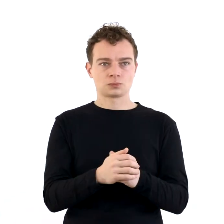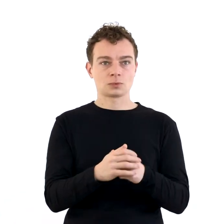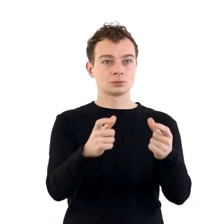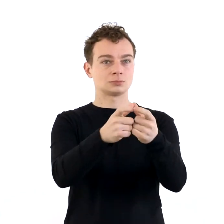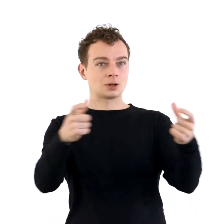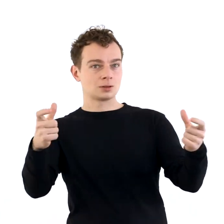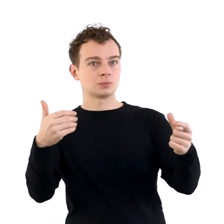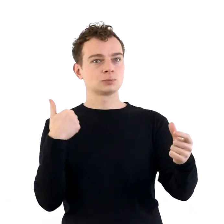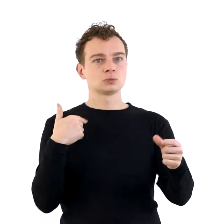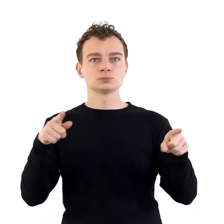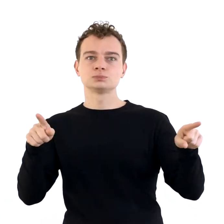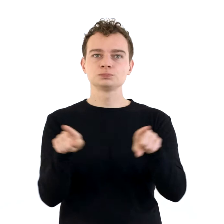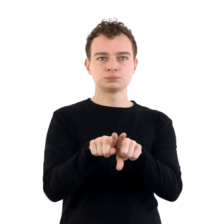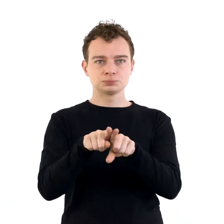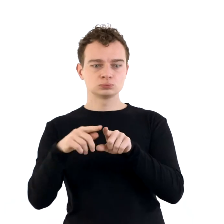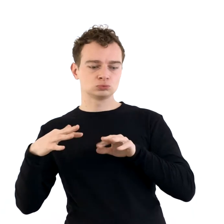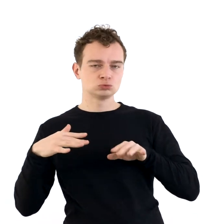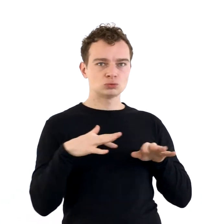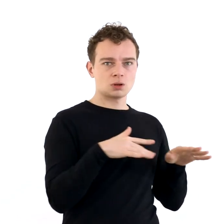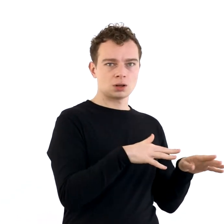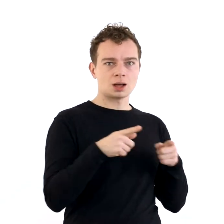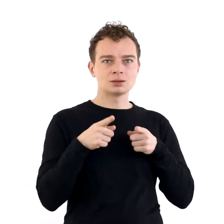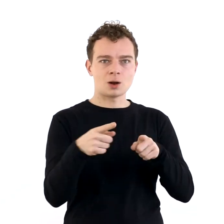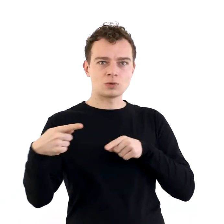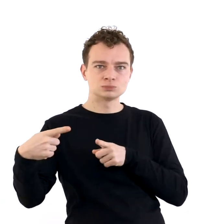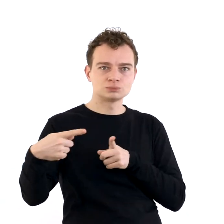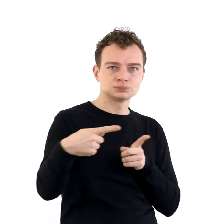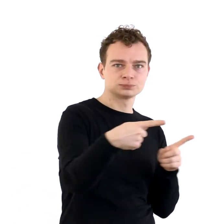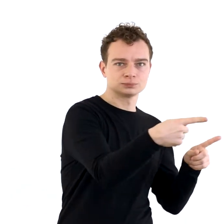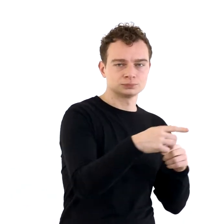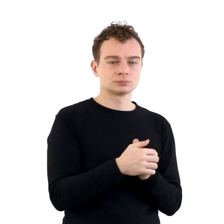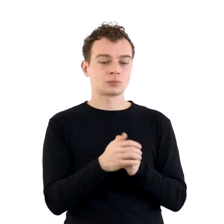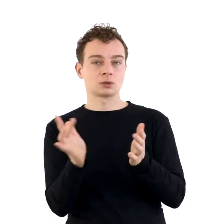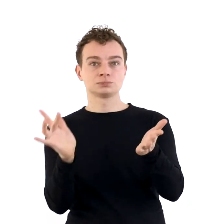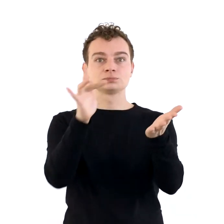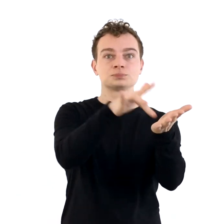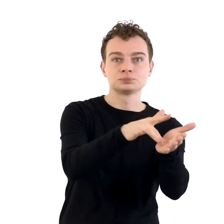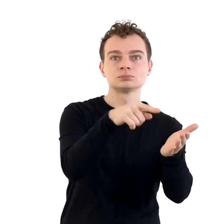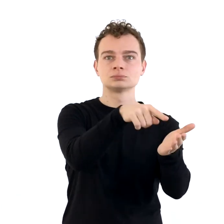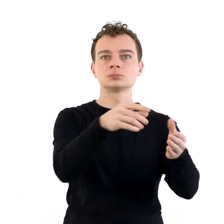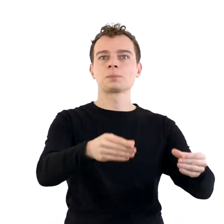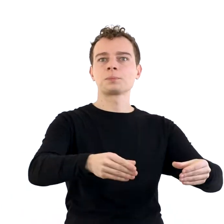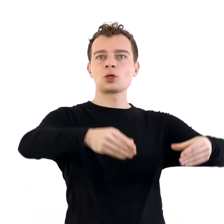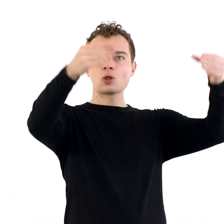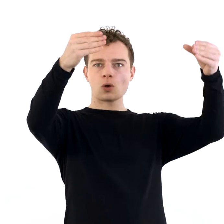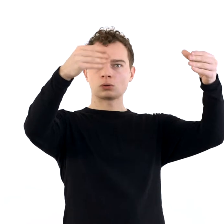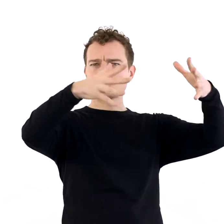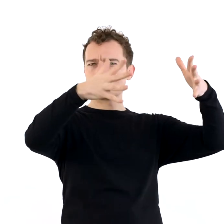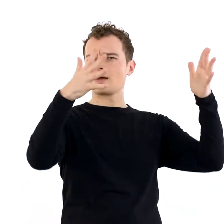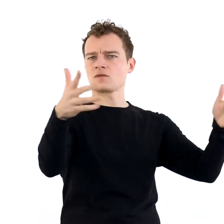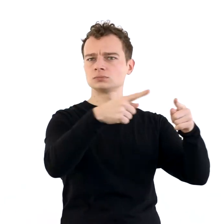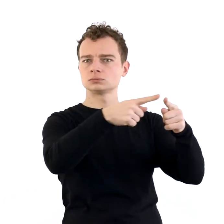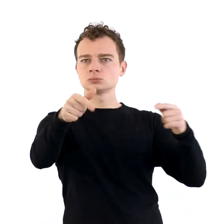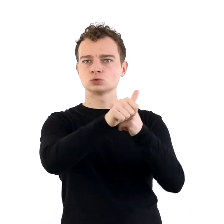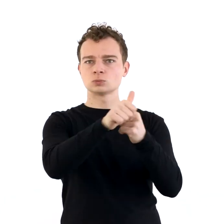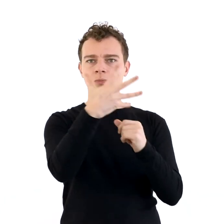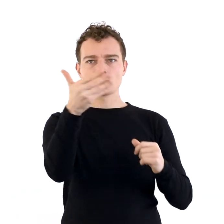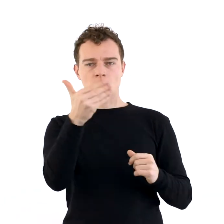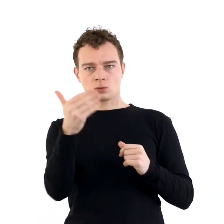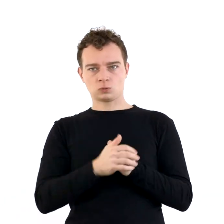Aleja prowadziła wzdłuż Nilu do wielkich, szerokich na 65 m pylonów.